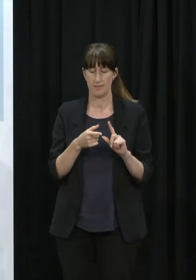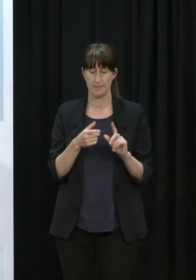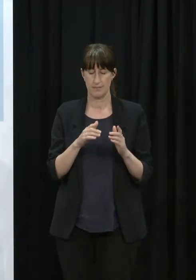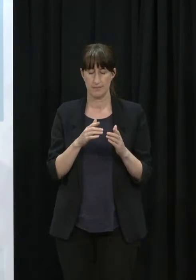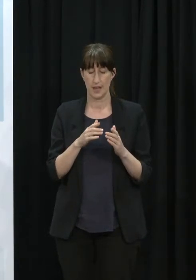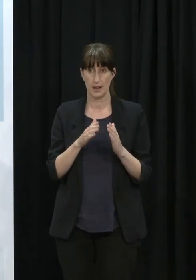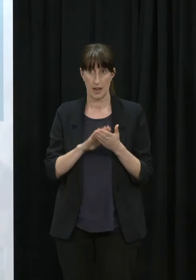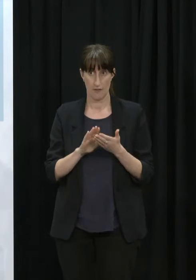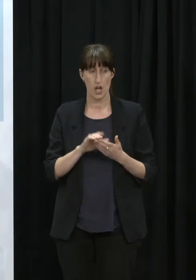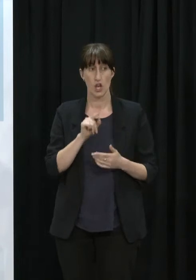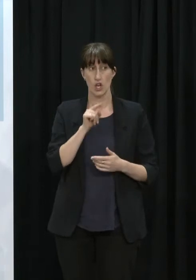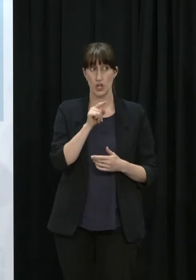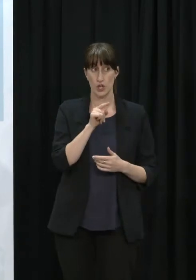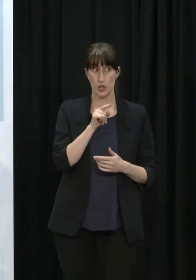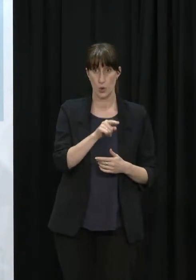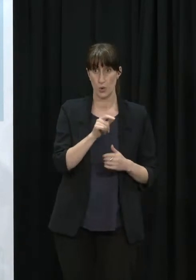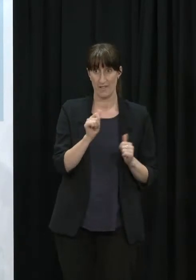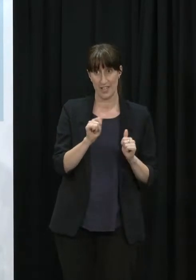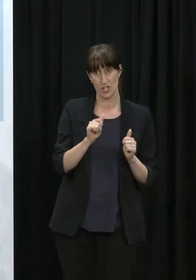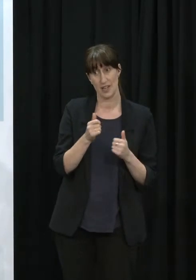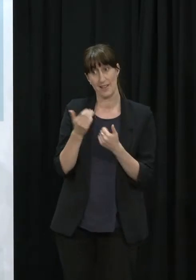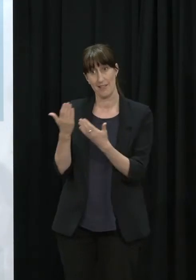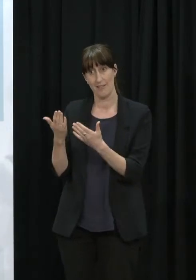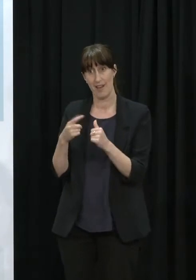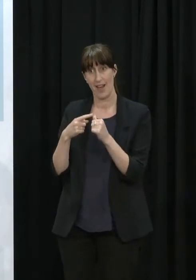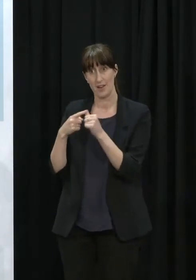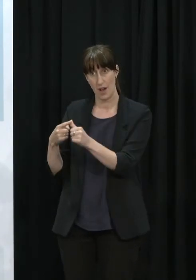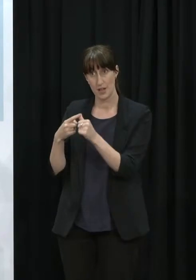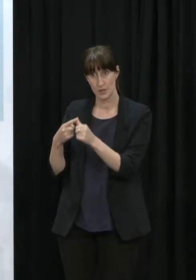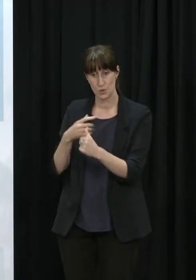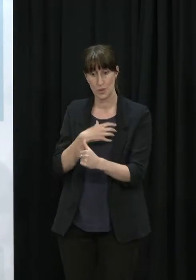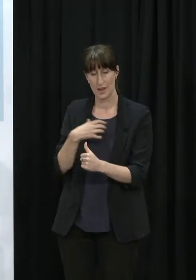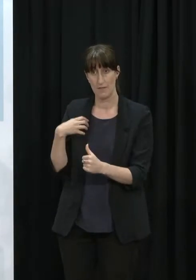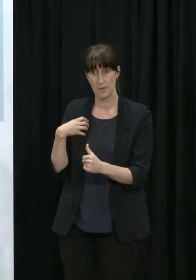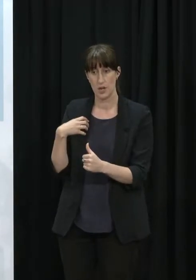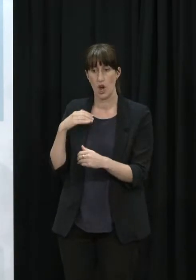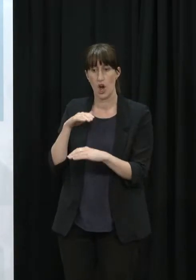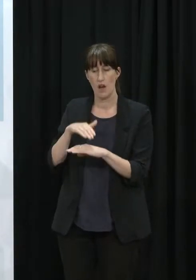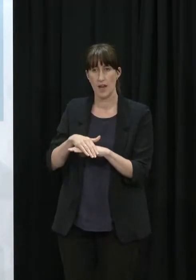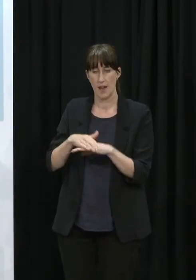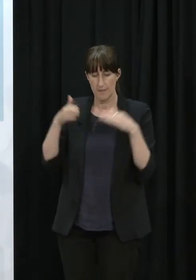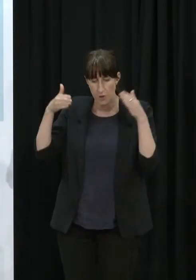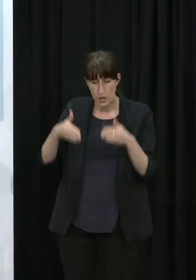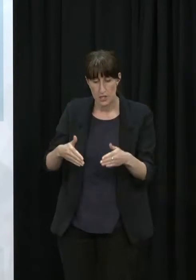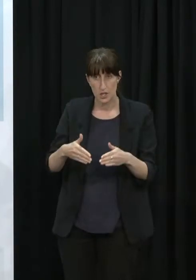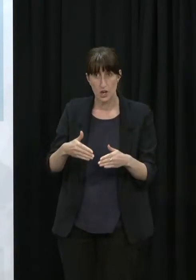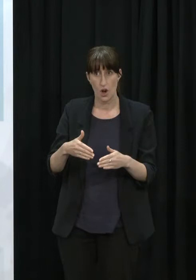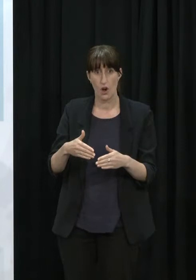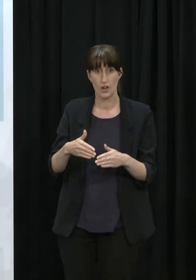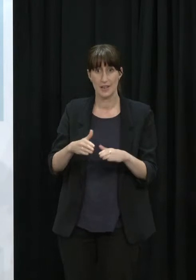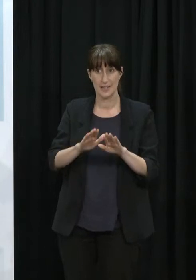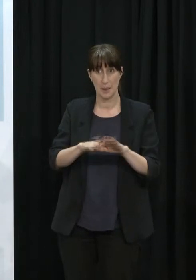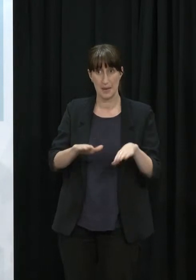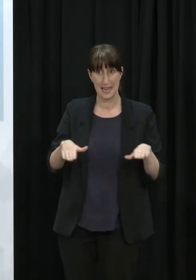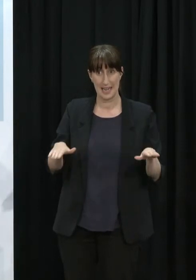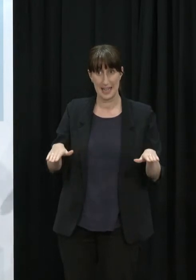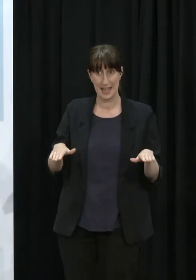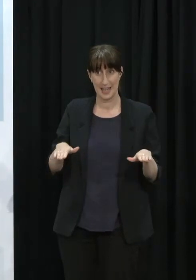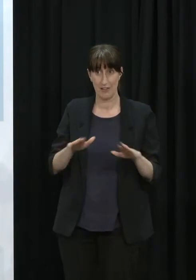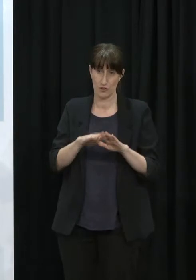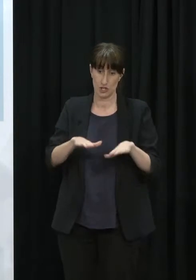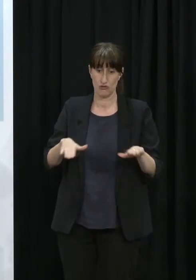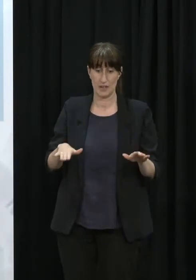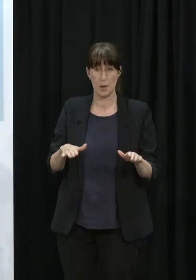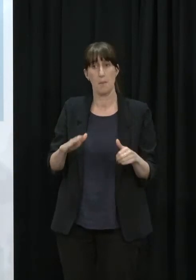kano kano mo nga tamariki i